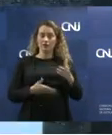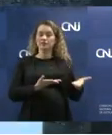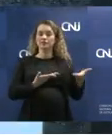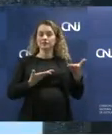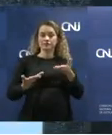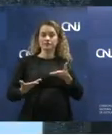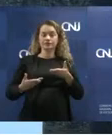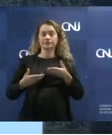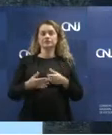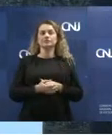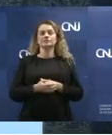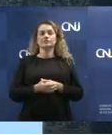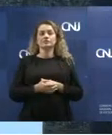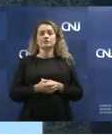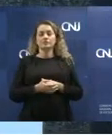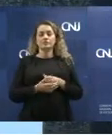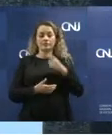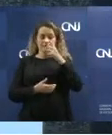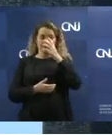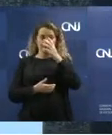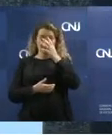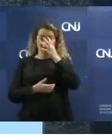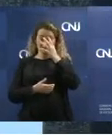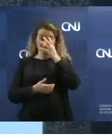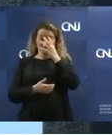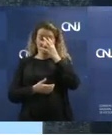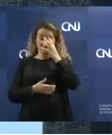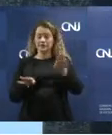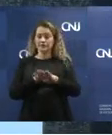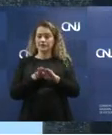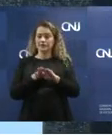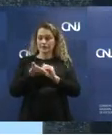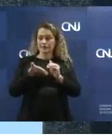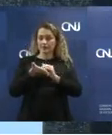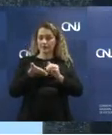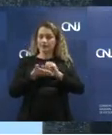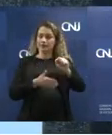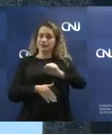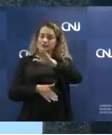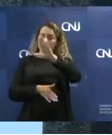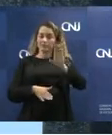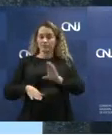Dr. Valter Shuenquener, Secretário Geral do Conselho Nacional de Justiça.